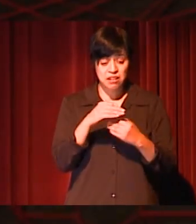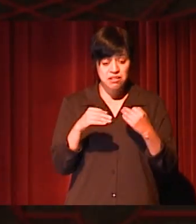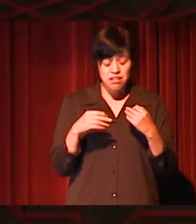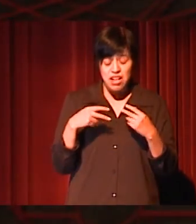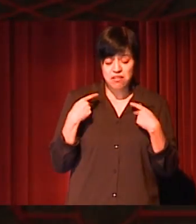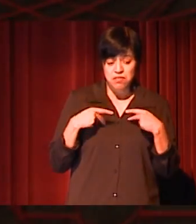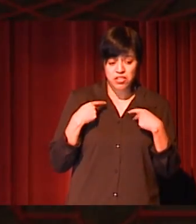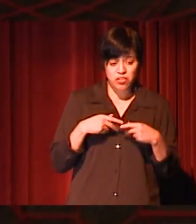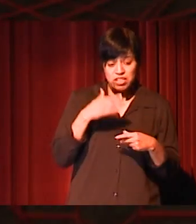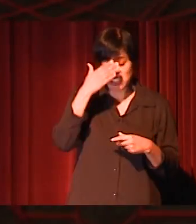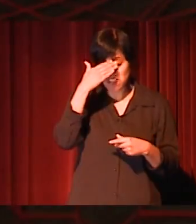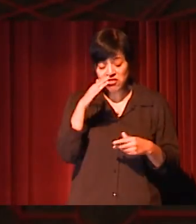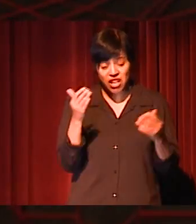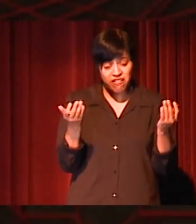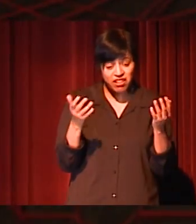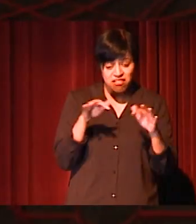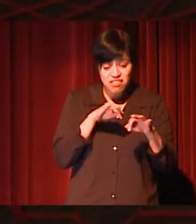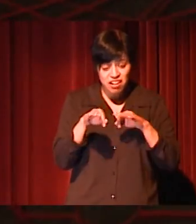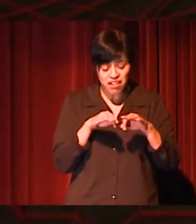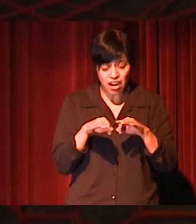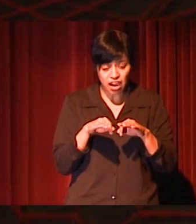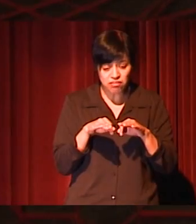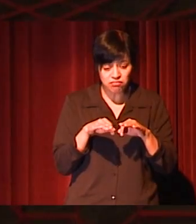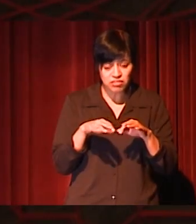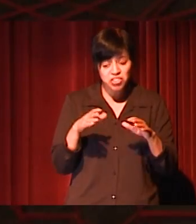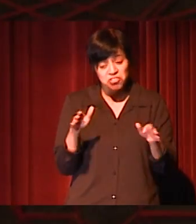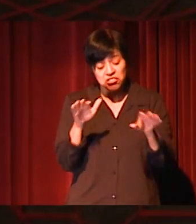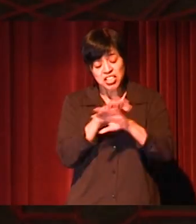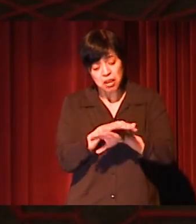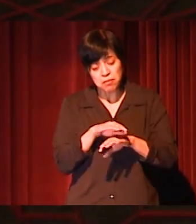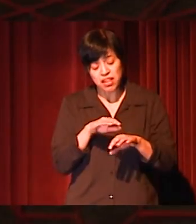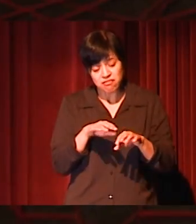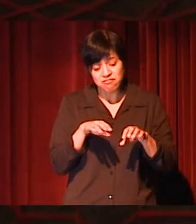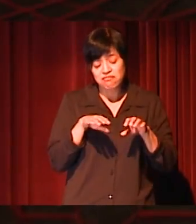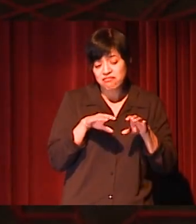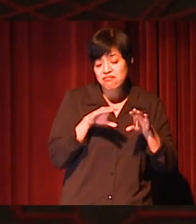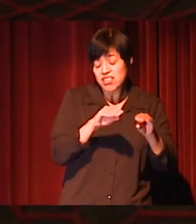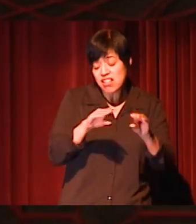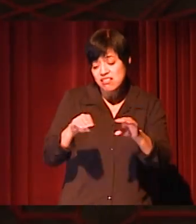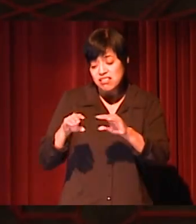Aquí en México, pensamos que es gente a la que no le iba muy bien en la escuela y se metió a lo normal.